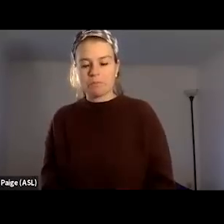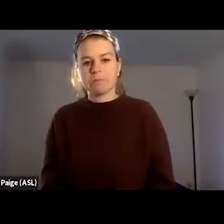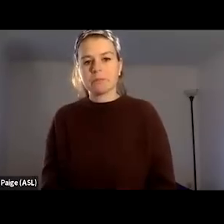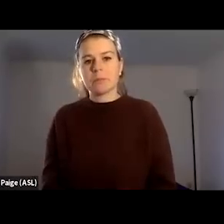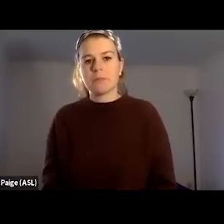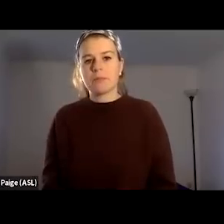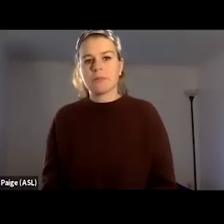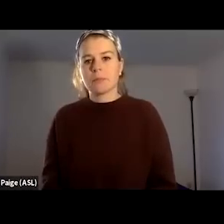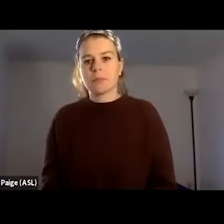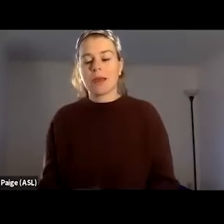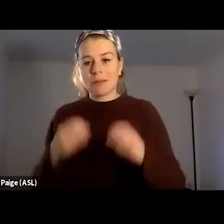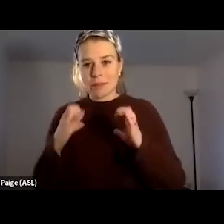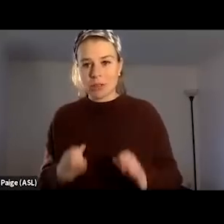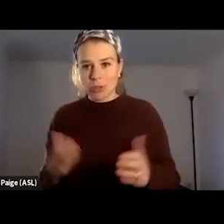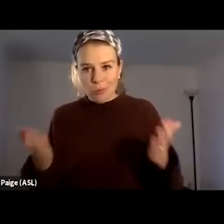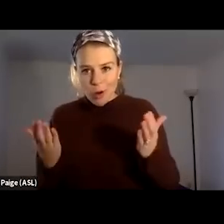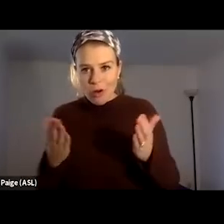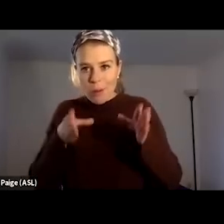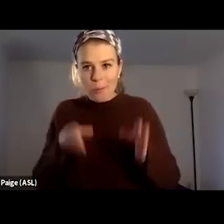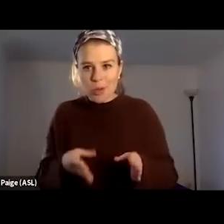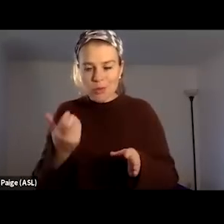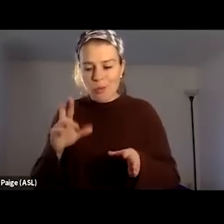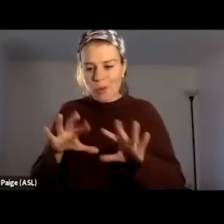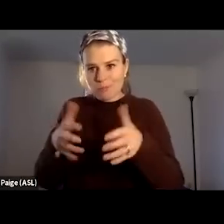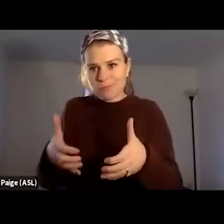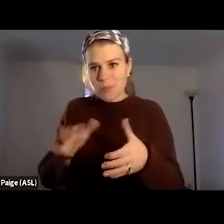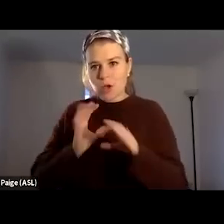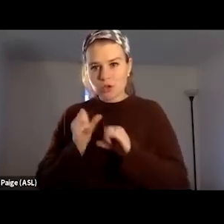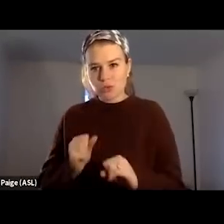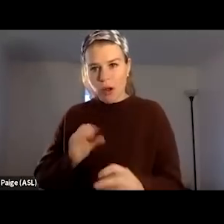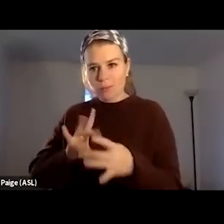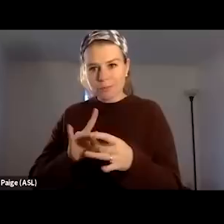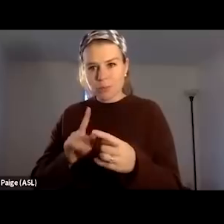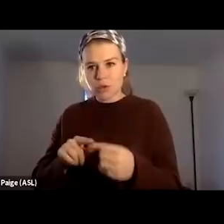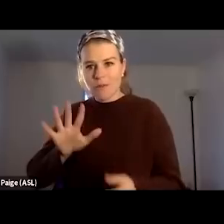La ciudadanía es la fuerte conexión de una persona o personas con sus derechos,